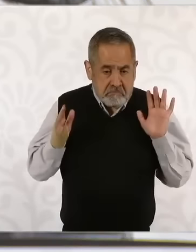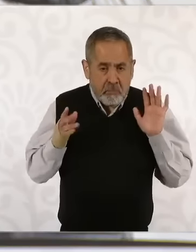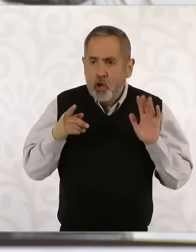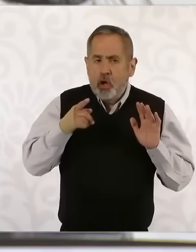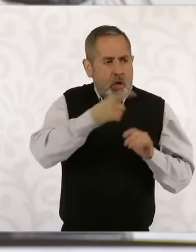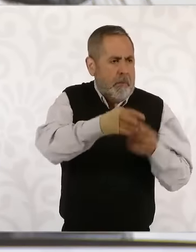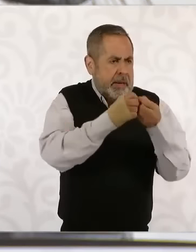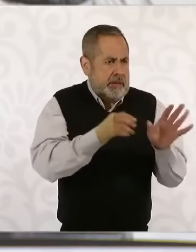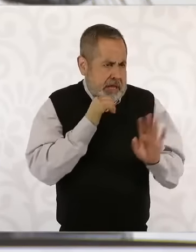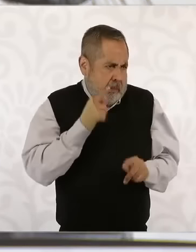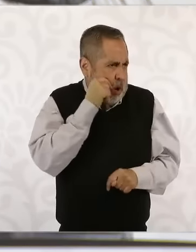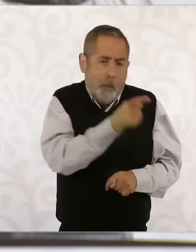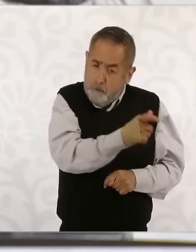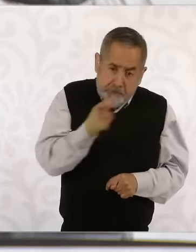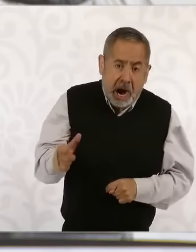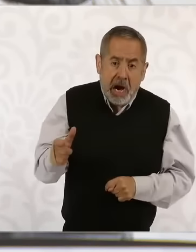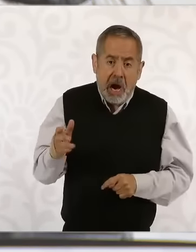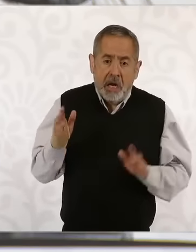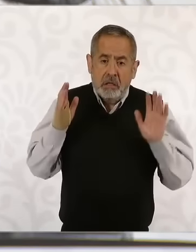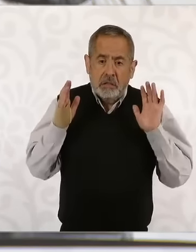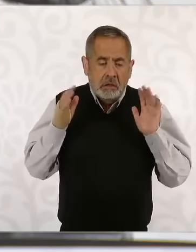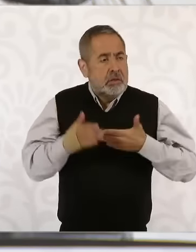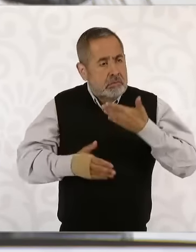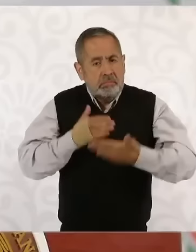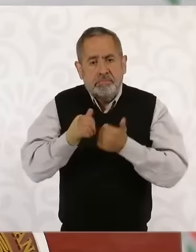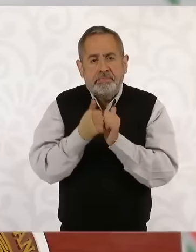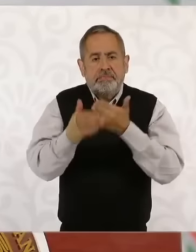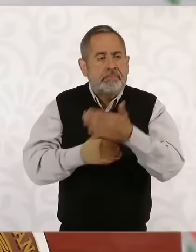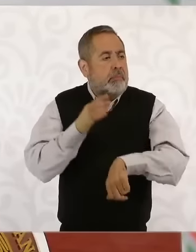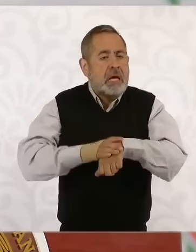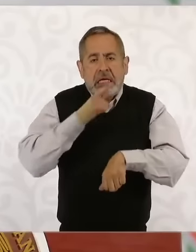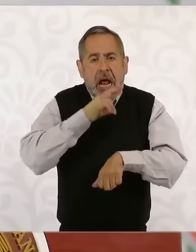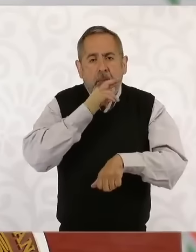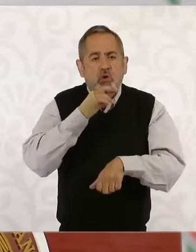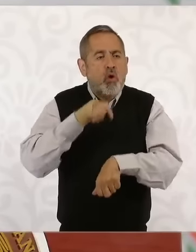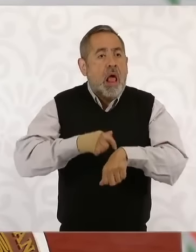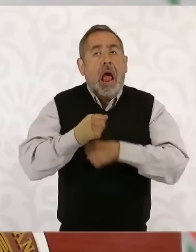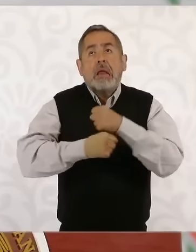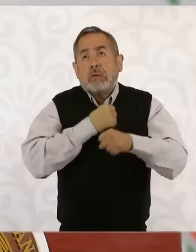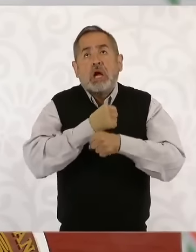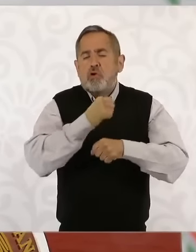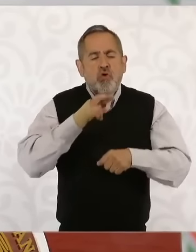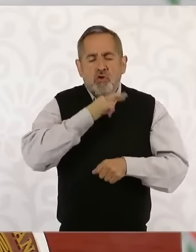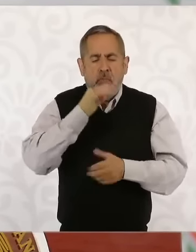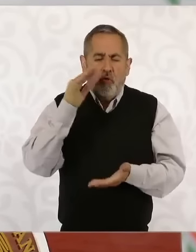sus defensas, pero haciendo que los procesos sean más cortos. El juicio de amparo seguirá siendo un